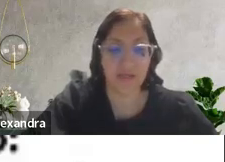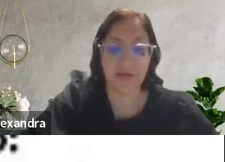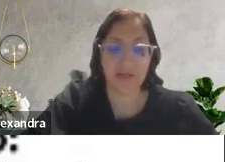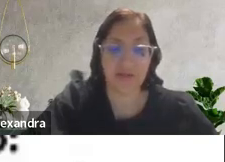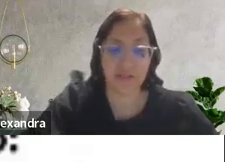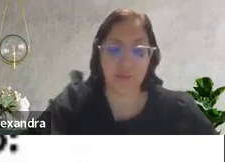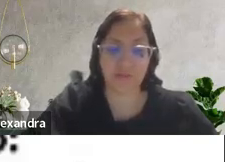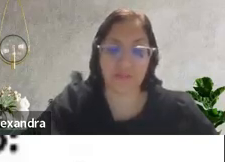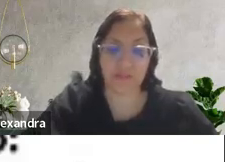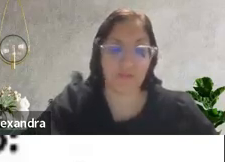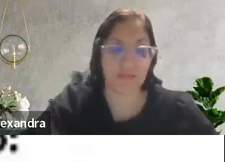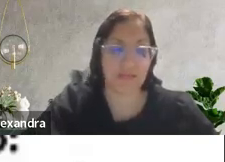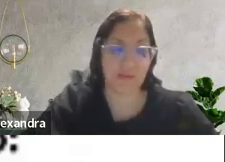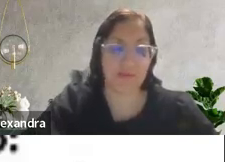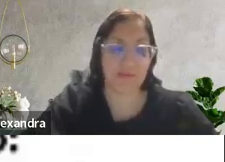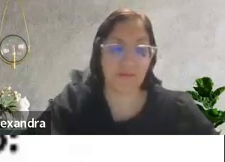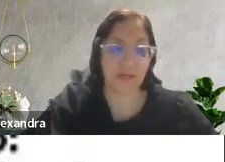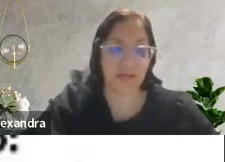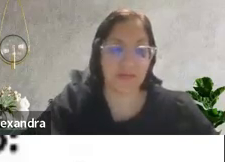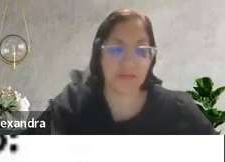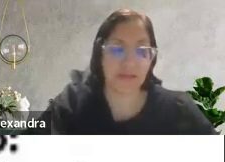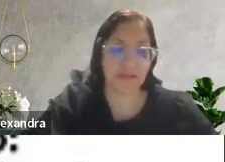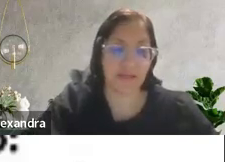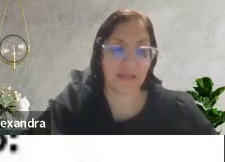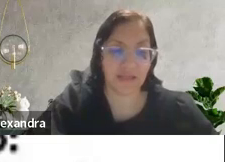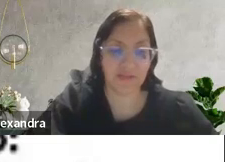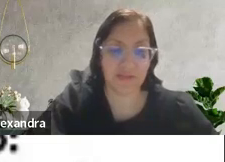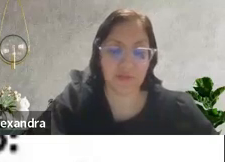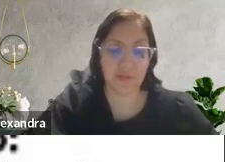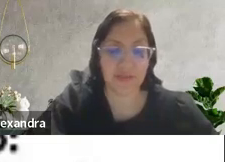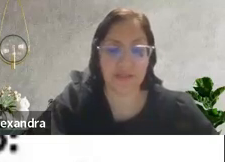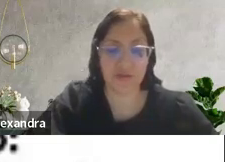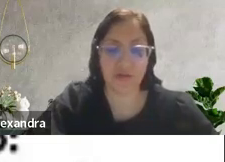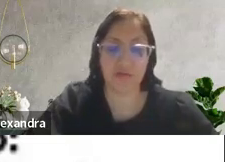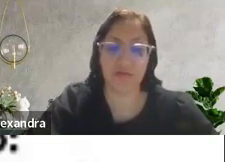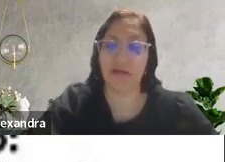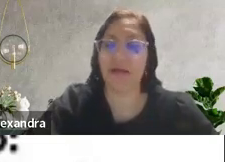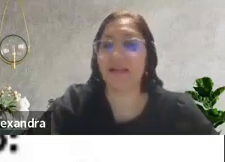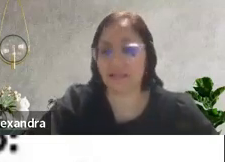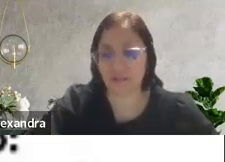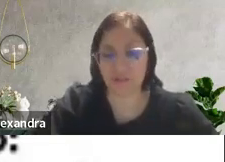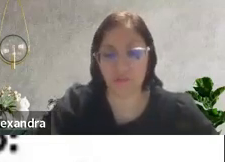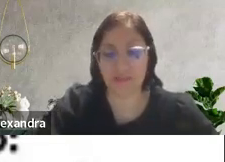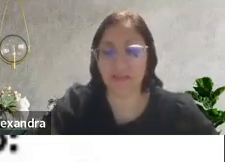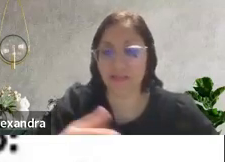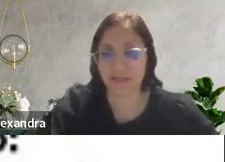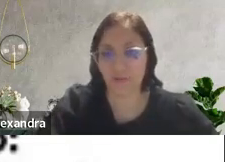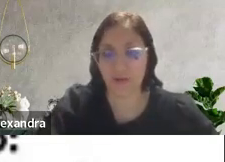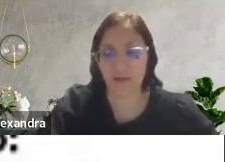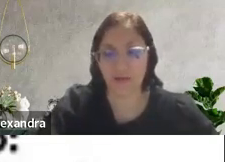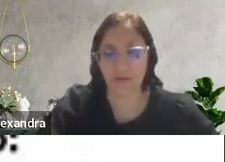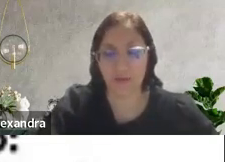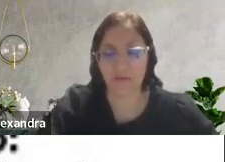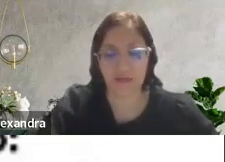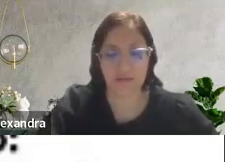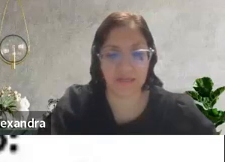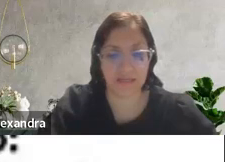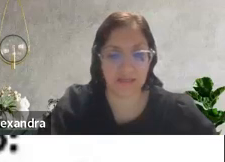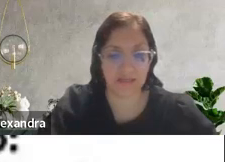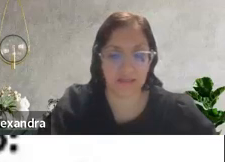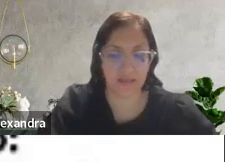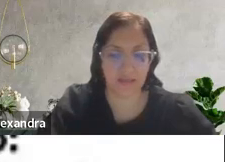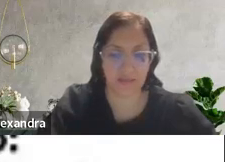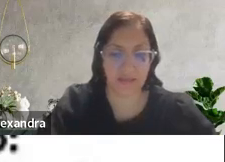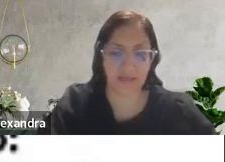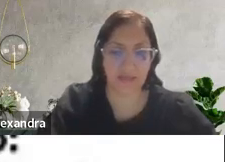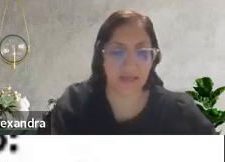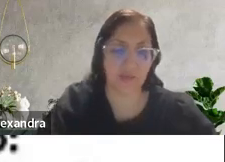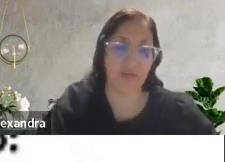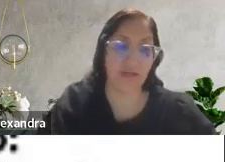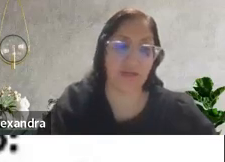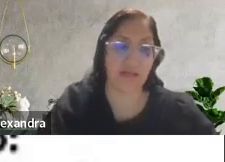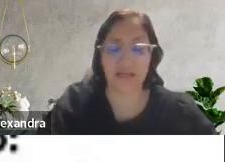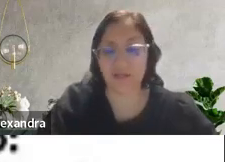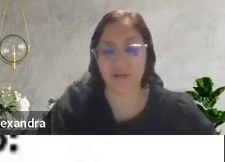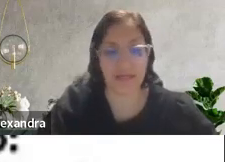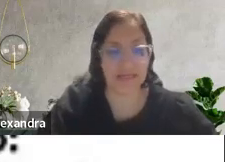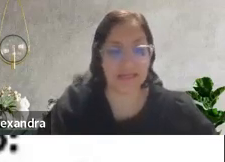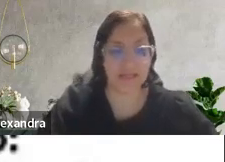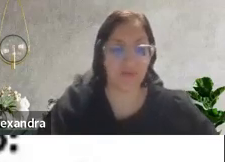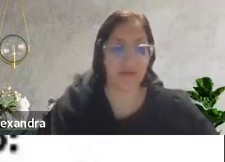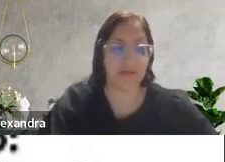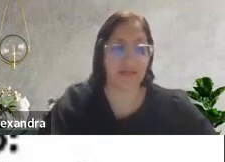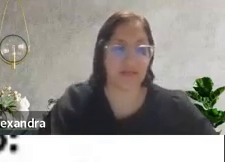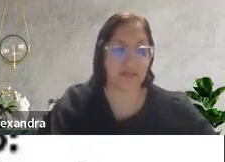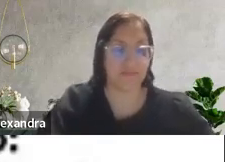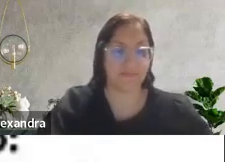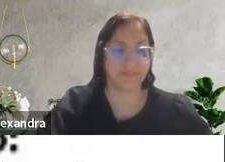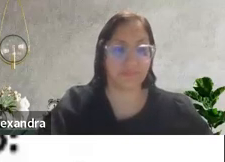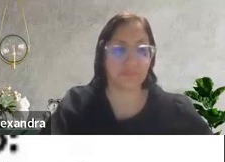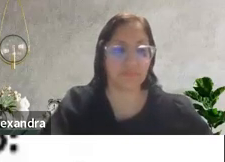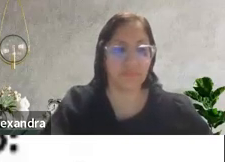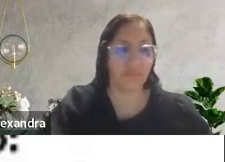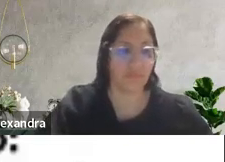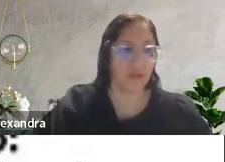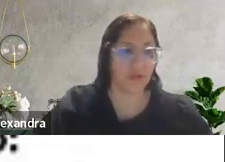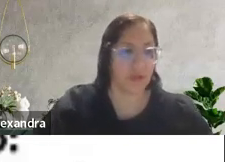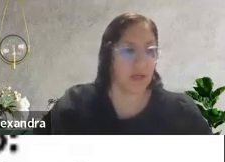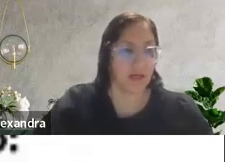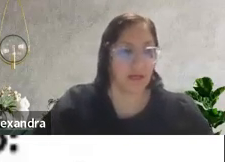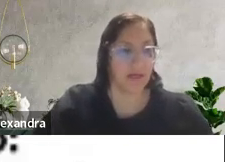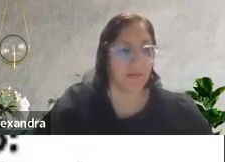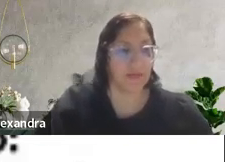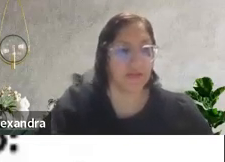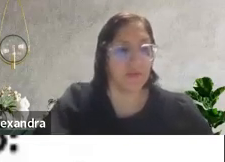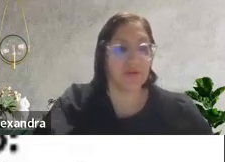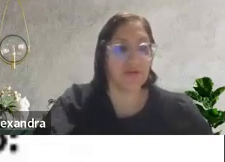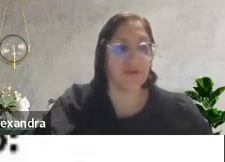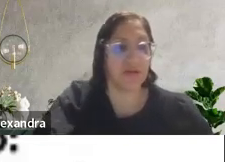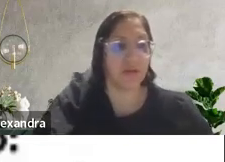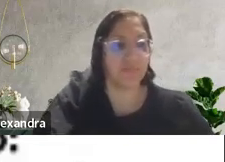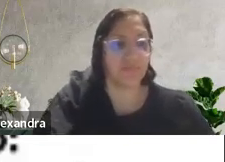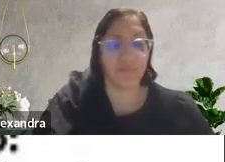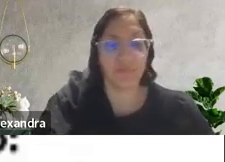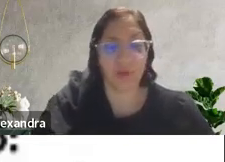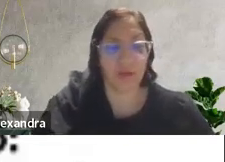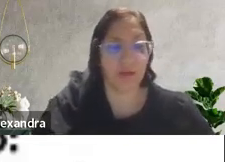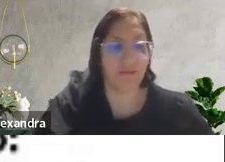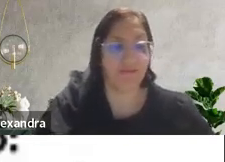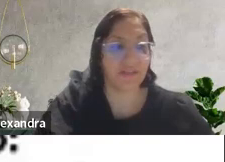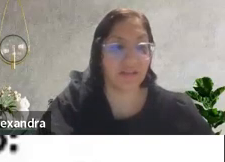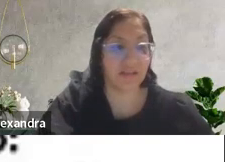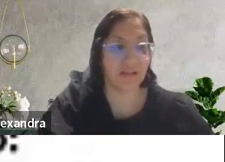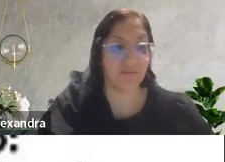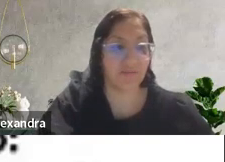Los problemas auditivos se deben al que en ocasiones puede afectar también el sistema vestibular, mientras que el déficit visual se asocia con a la retinosis pigmentaria de la cual va a hablar más adelante a mirna que es una degeneración de las células de la.